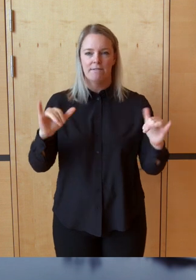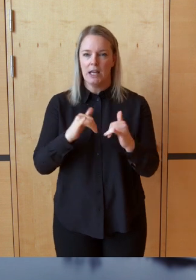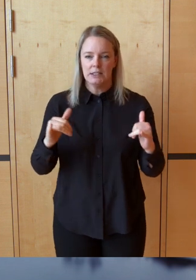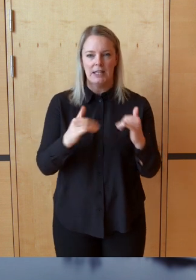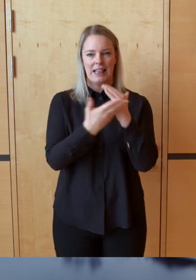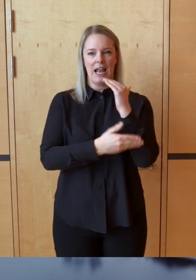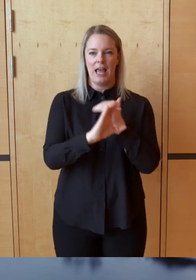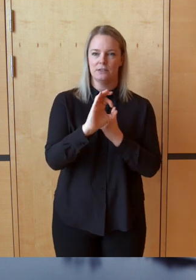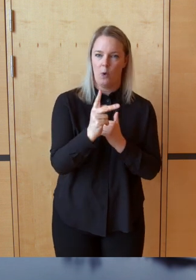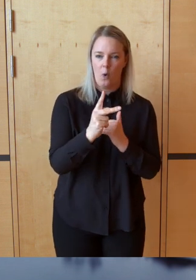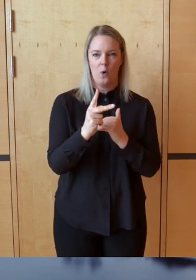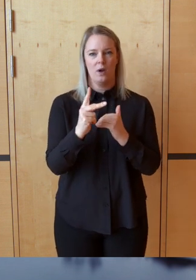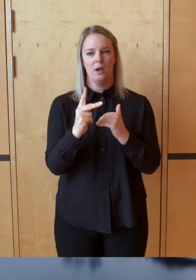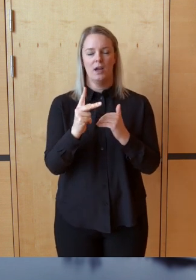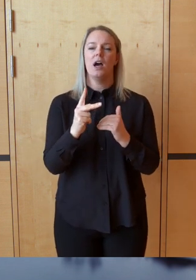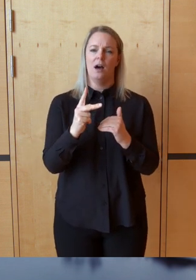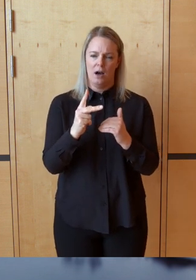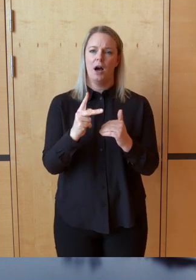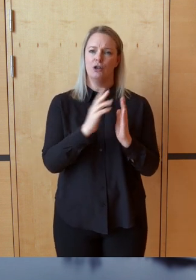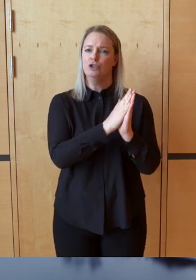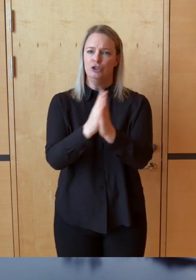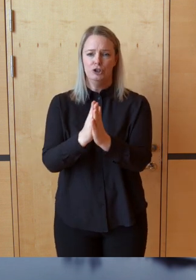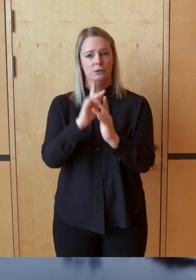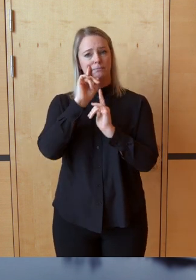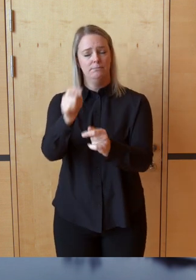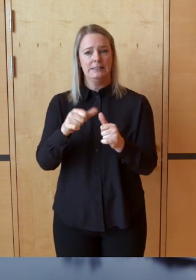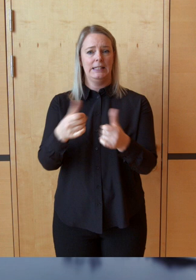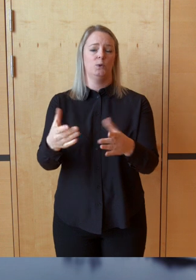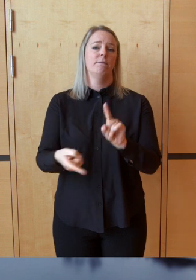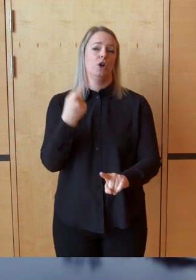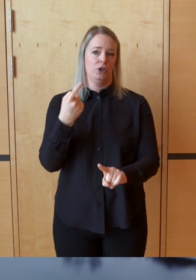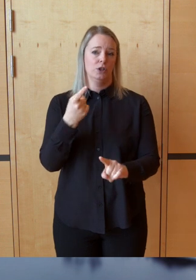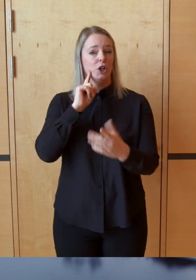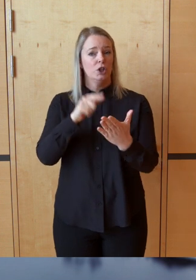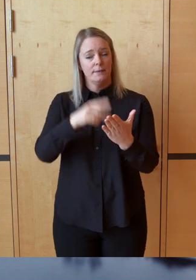Absolut se till att Sök tillstånd förrätter En förutsättning för att kunna göra ett sådant arrangemang